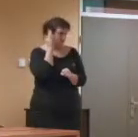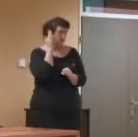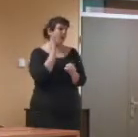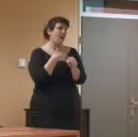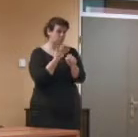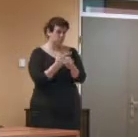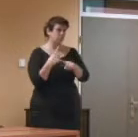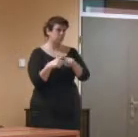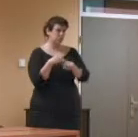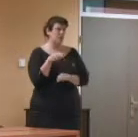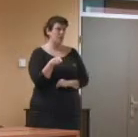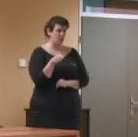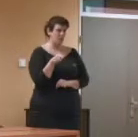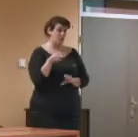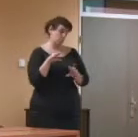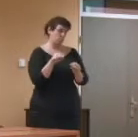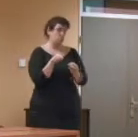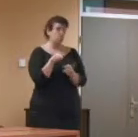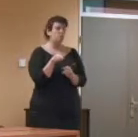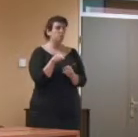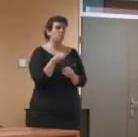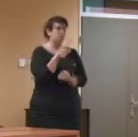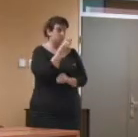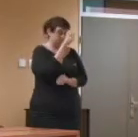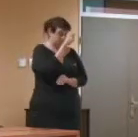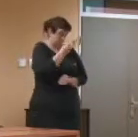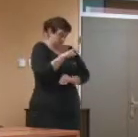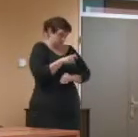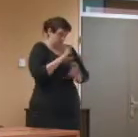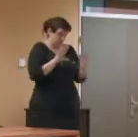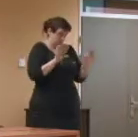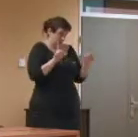Un personaje digno, así lo comparo en el libro, de un capítulo